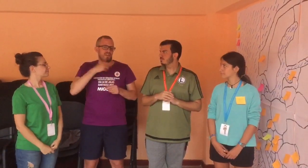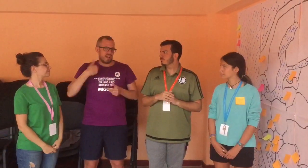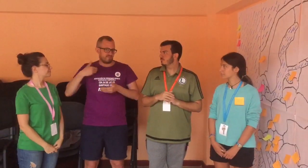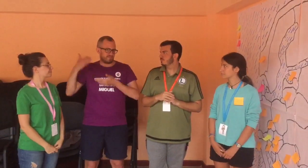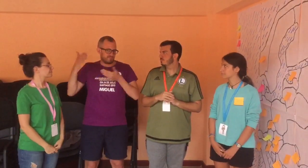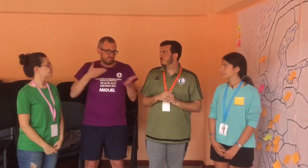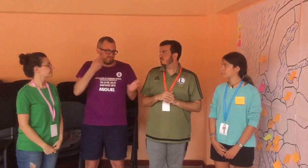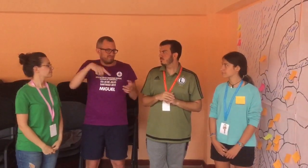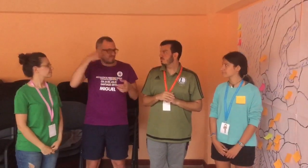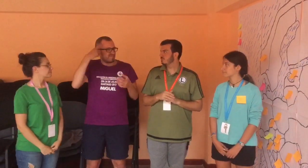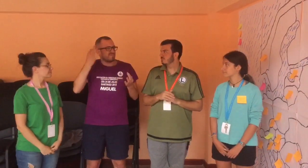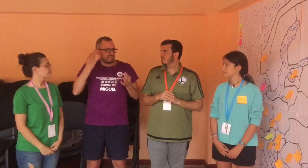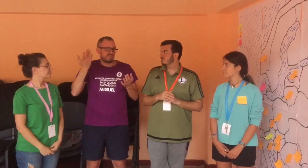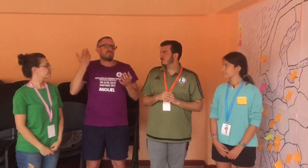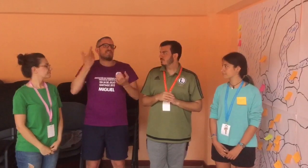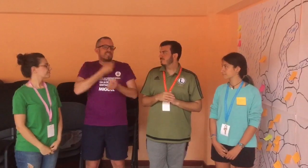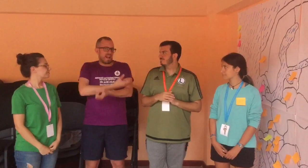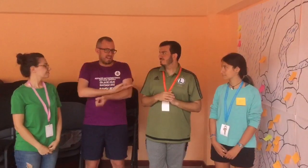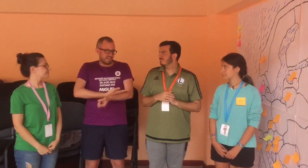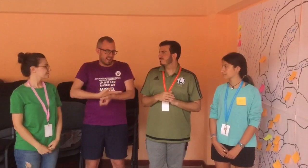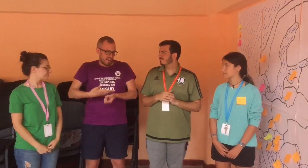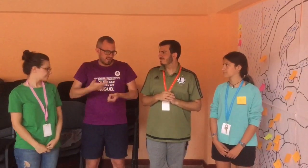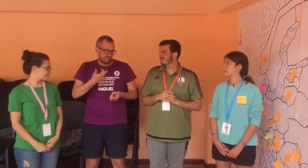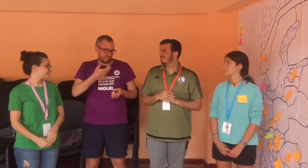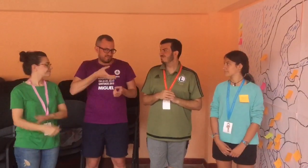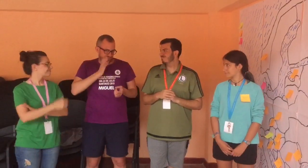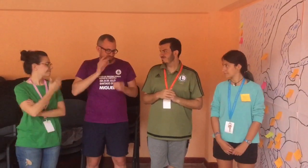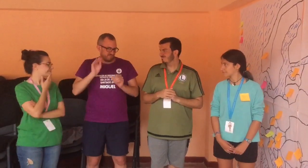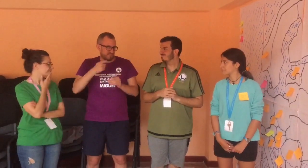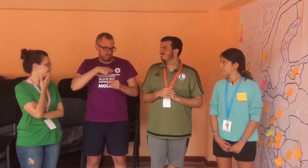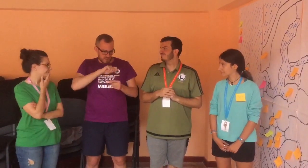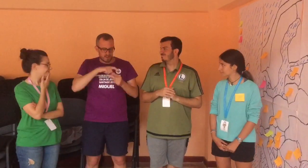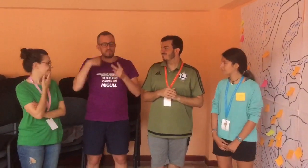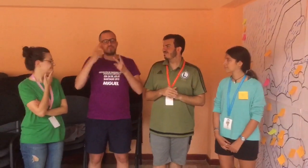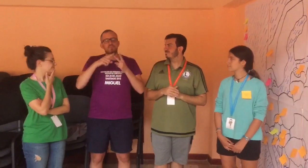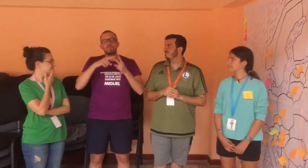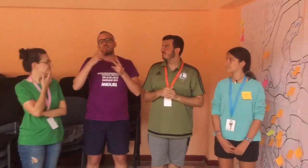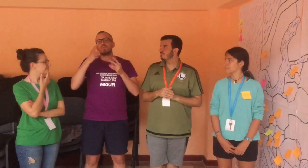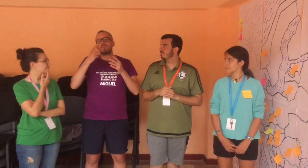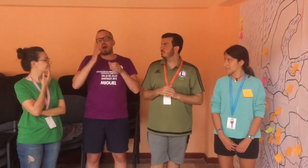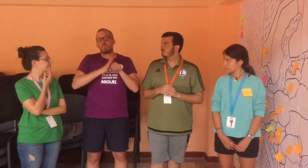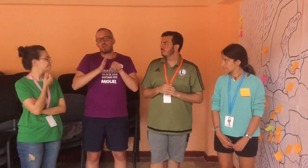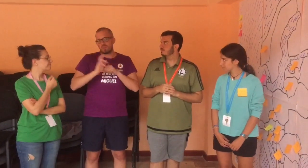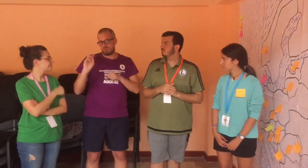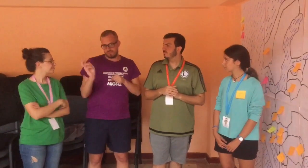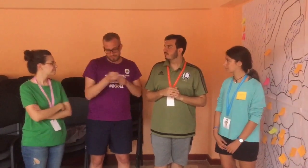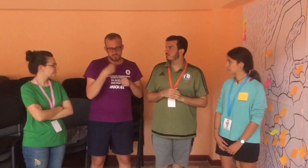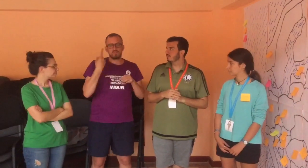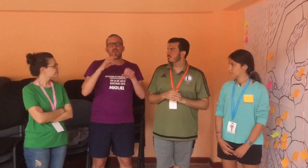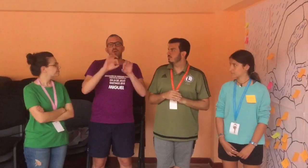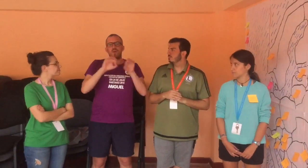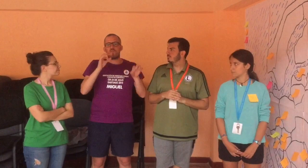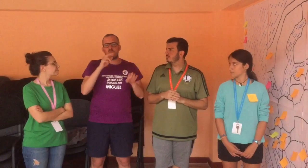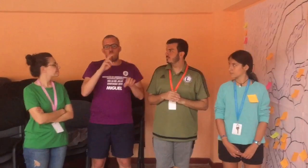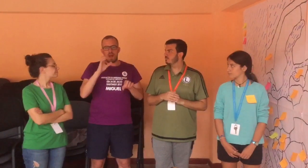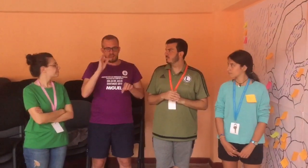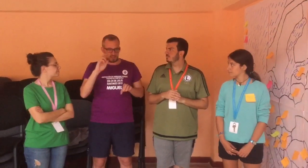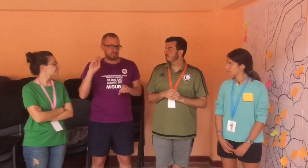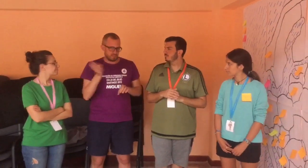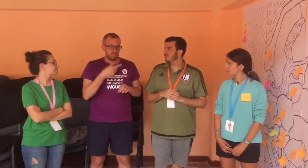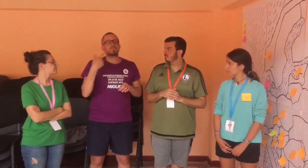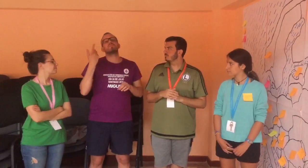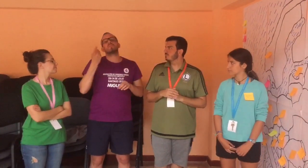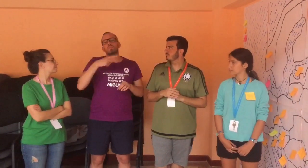Por nuestra parte hemos traído la apreciada sangría, embutidos varios, fuet, entre otros.